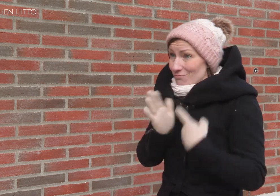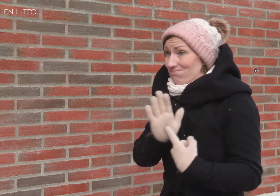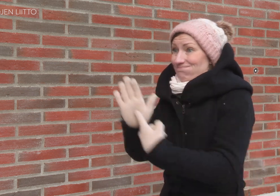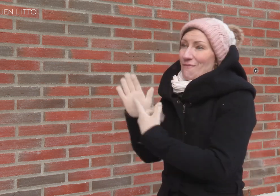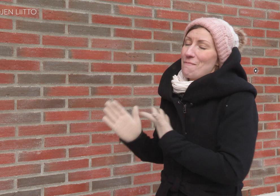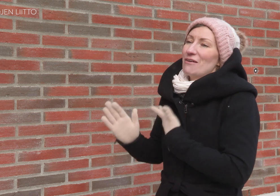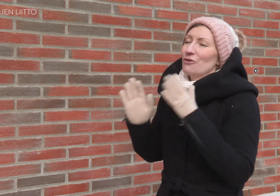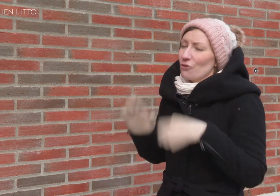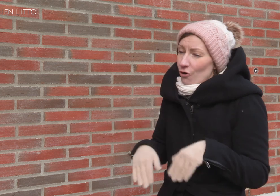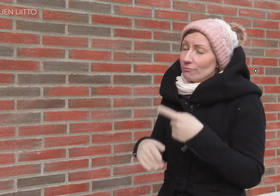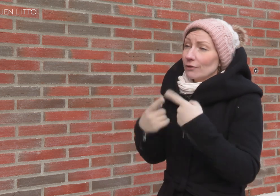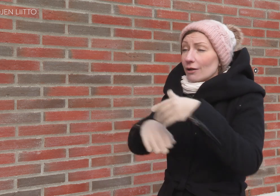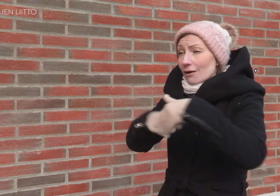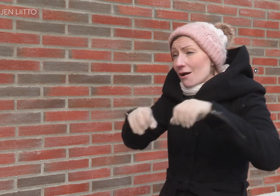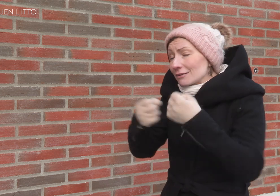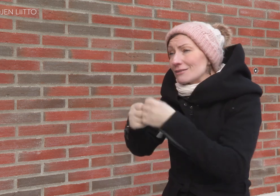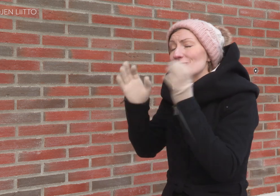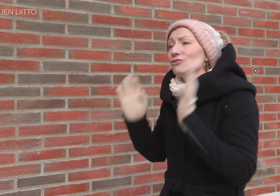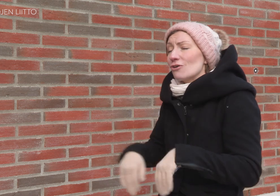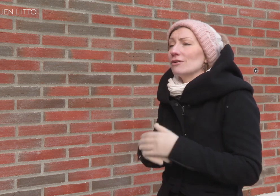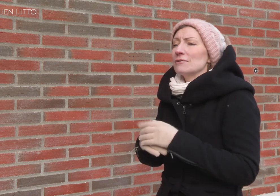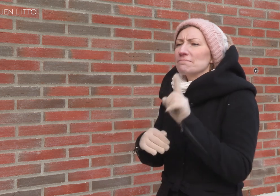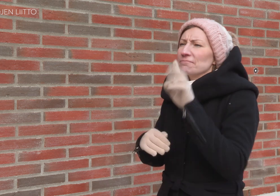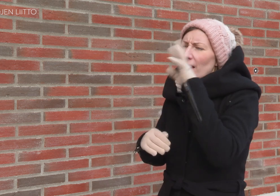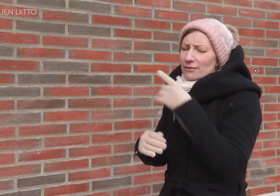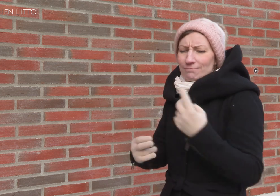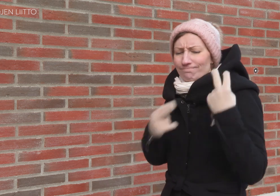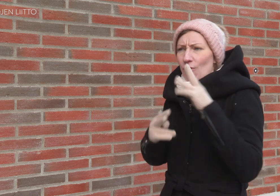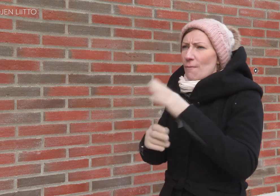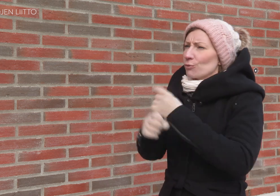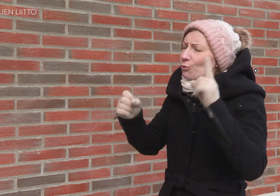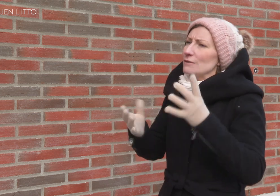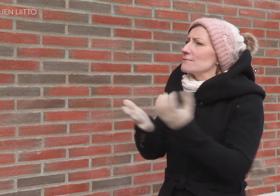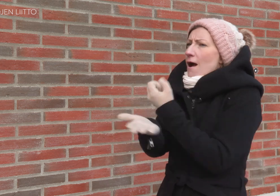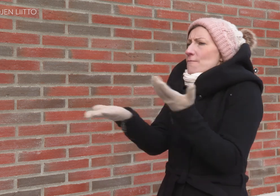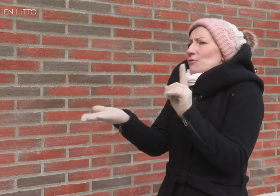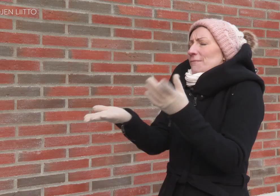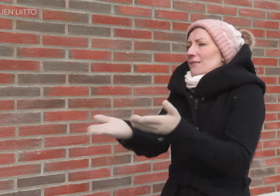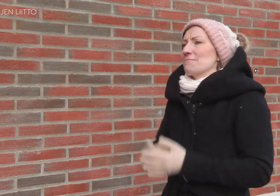ja olet ehtinyt senkin jälkeen rikkoa kaikenlaisia raja-aitoja. Mitä itse pidät suurimpana saavutuksenasi?